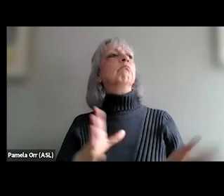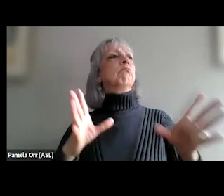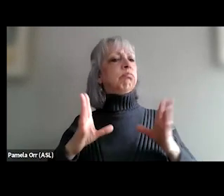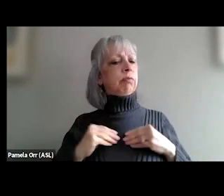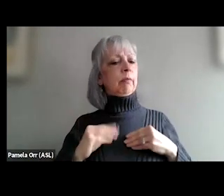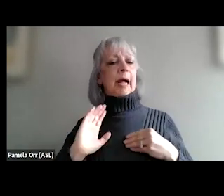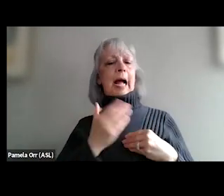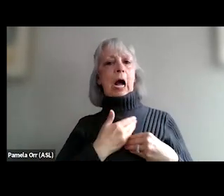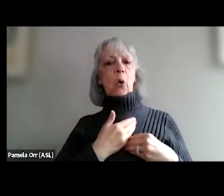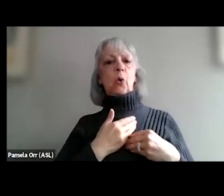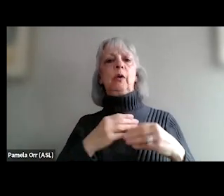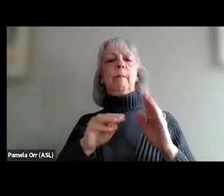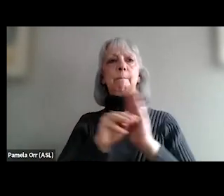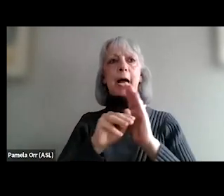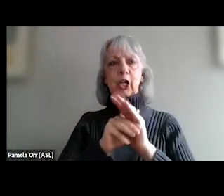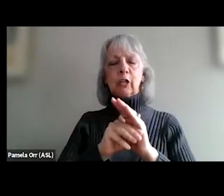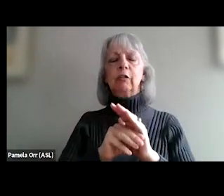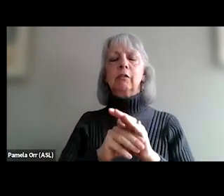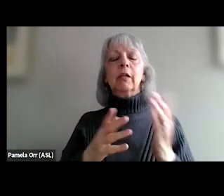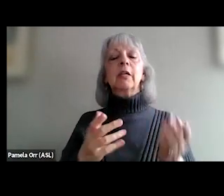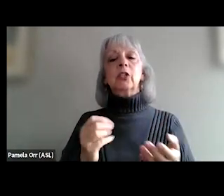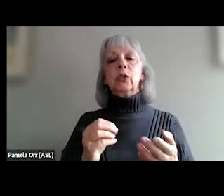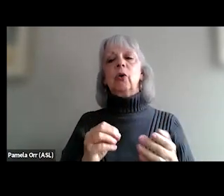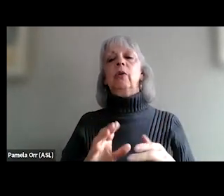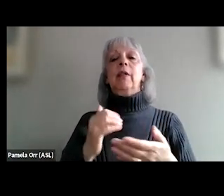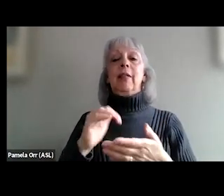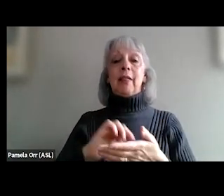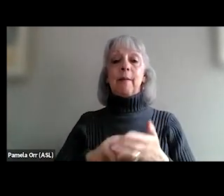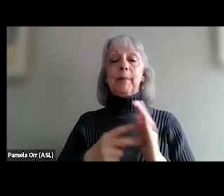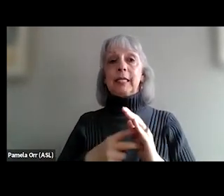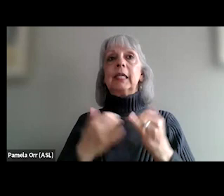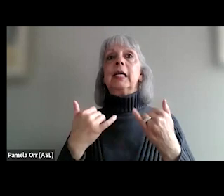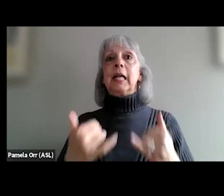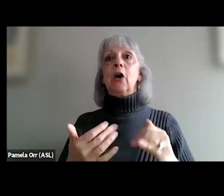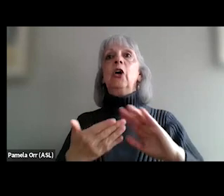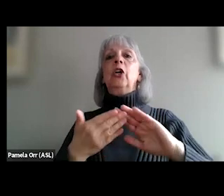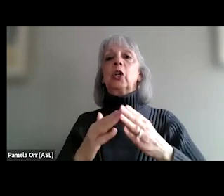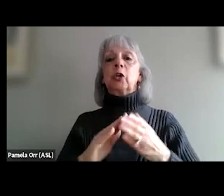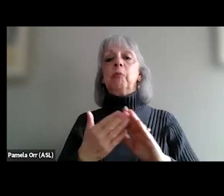Esta adhesión ha llevado a nuestro equipo de divulgación de trabajadores de salud comunitarios a ingresar en espacios dentro de las propiedades de la autoridad de vivienda